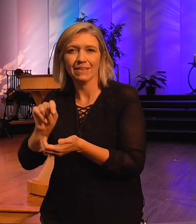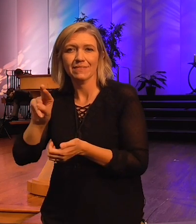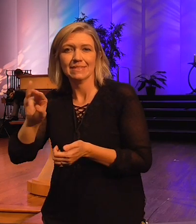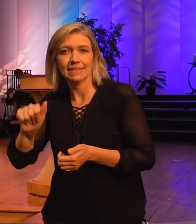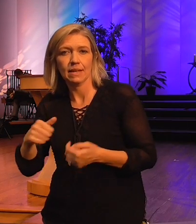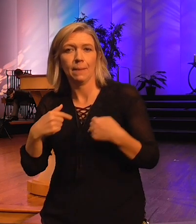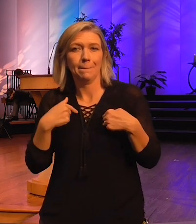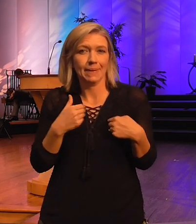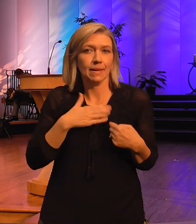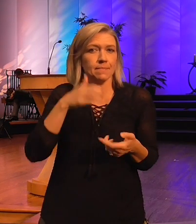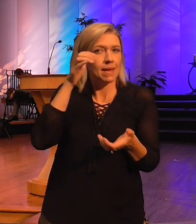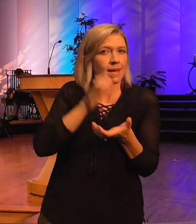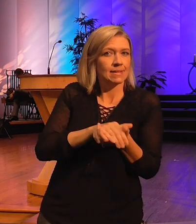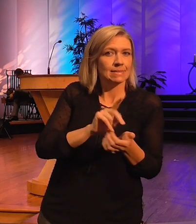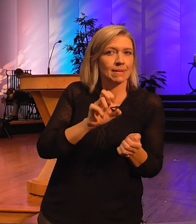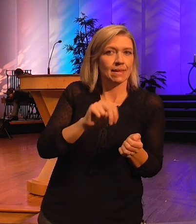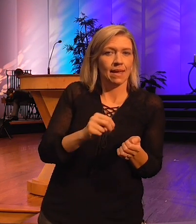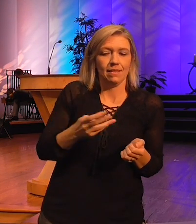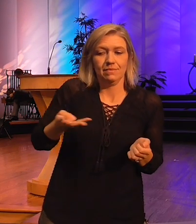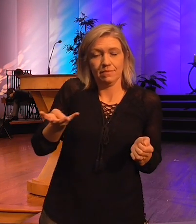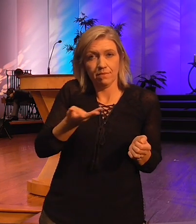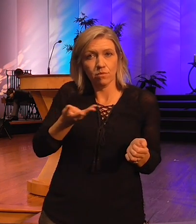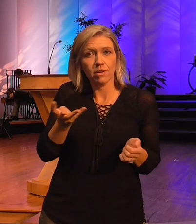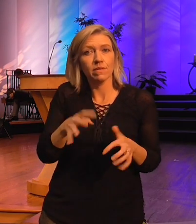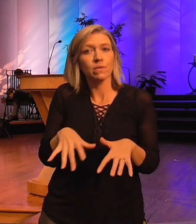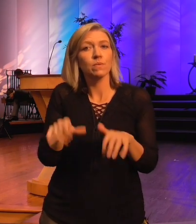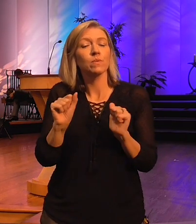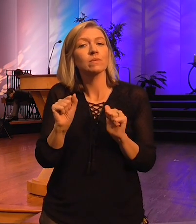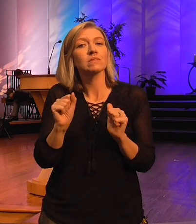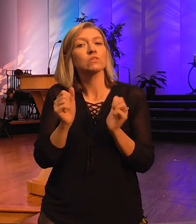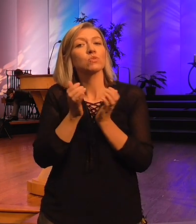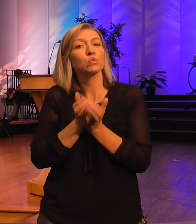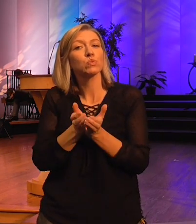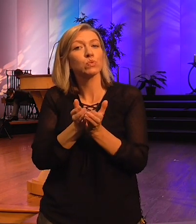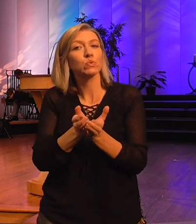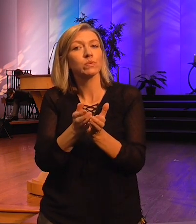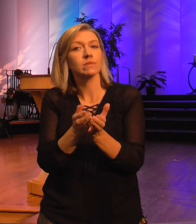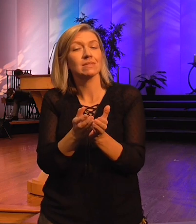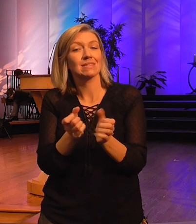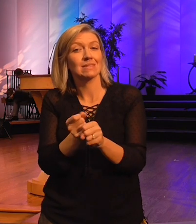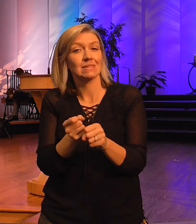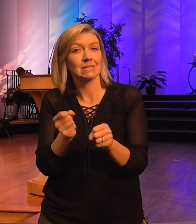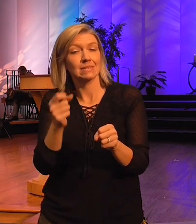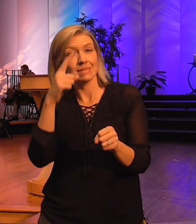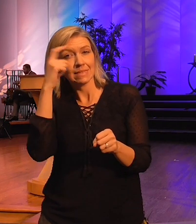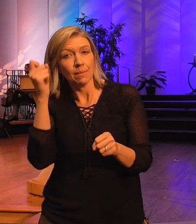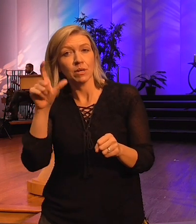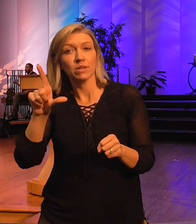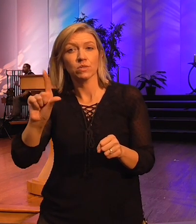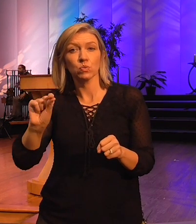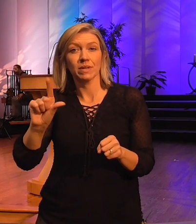Ken organizaremos un crucero en el verano de 2026 Mile High Church y R Strauss viajan